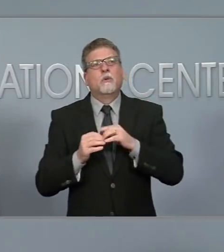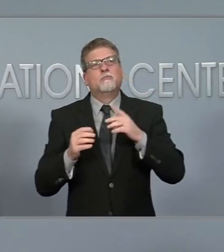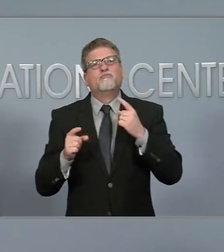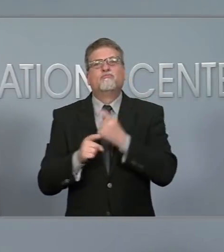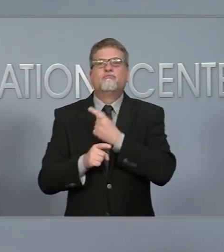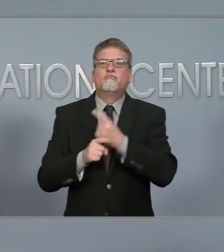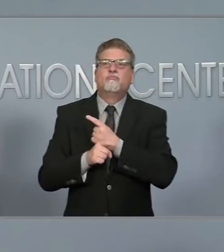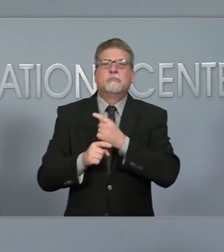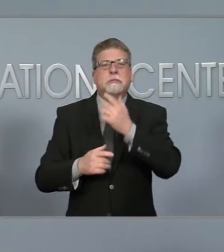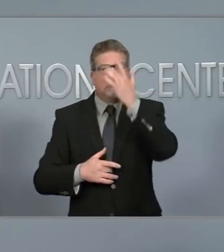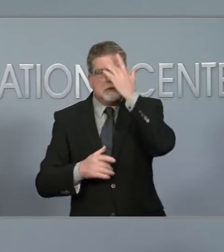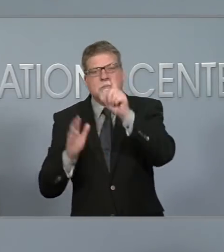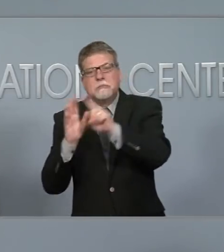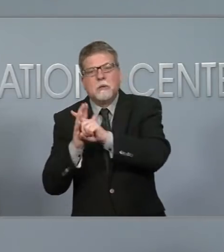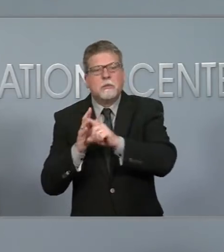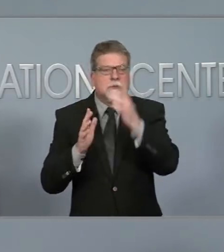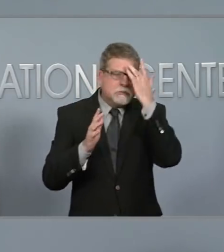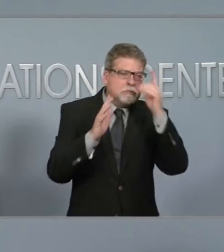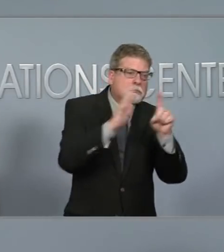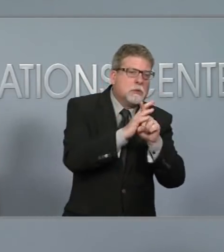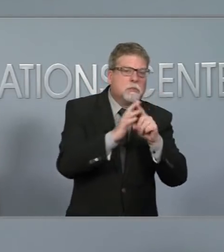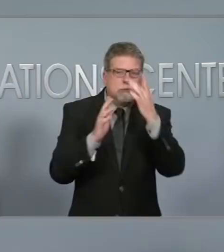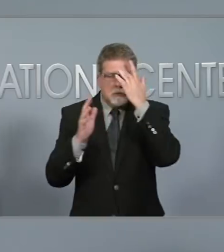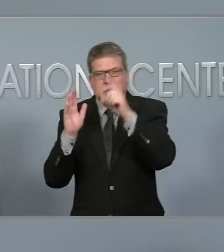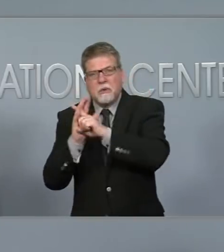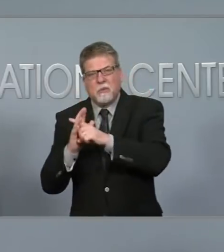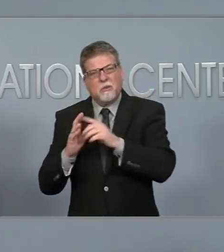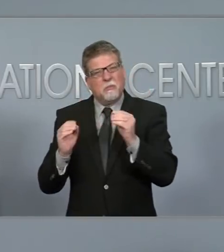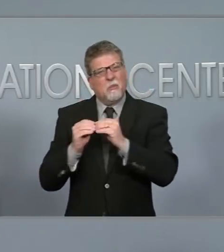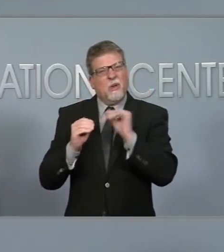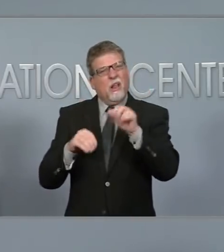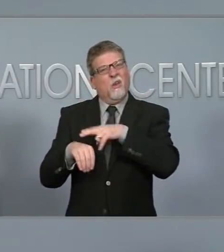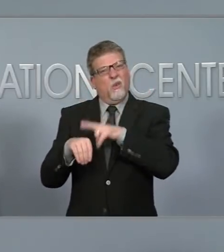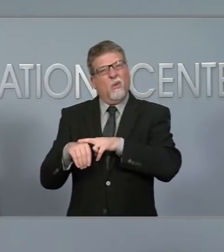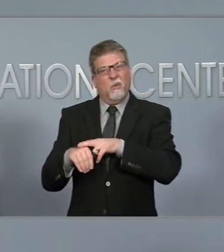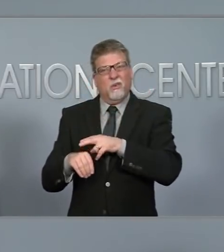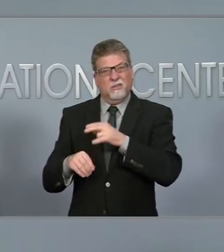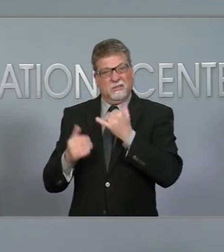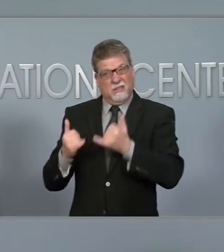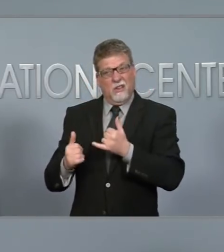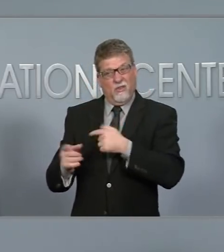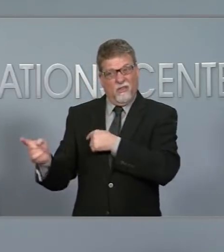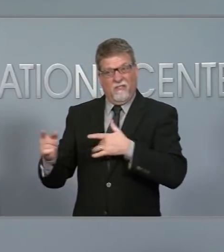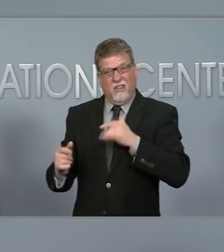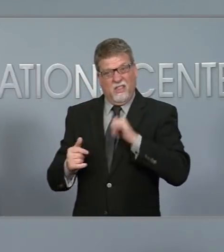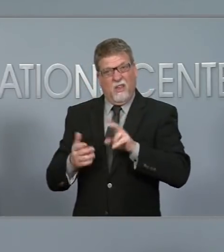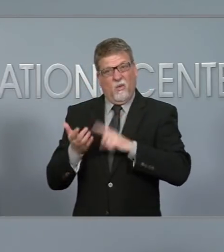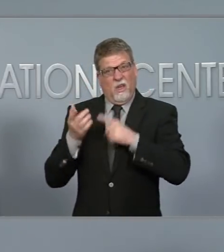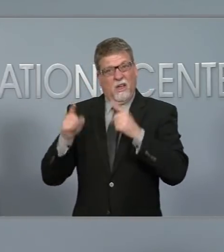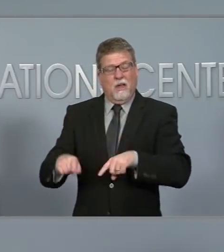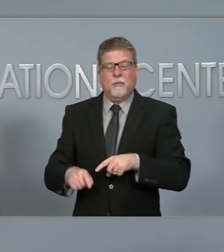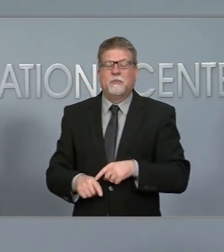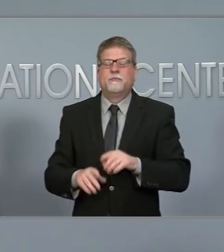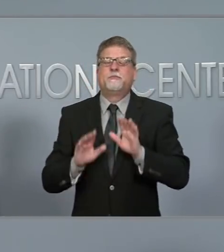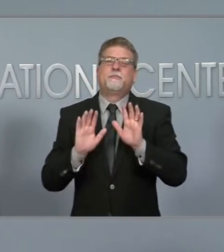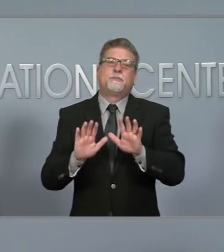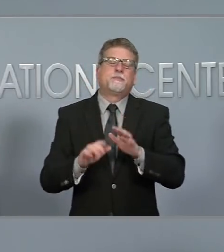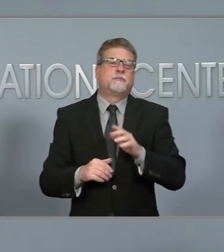Podemos. Entrar a otra a ver en una